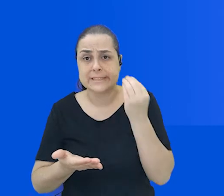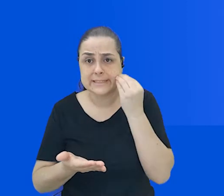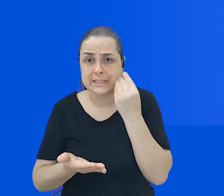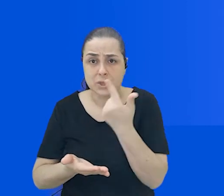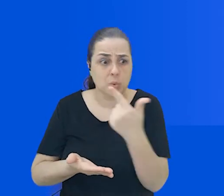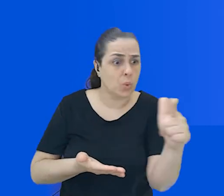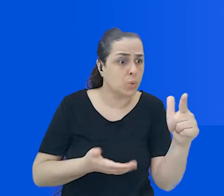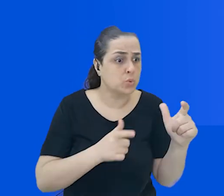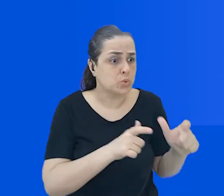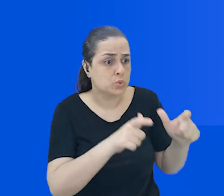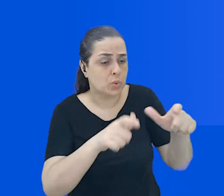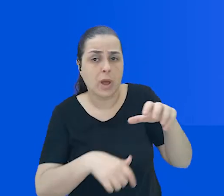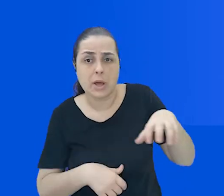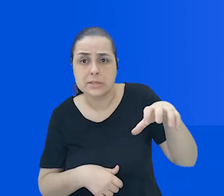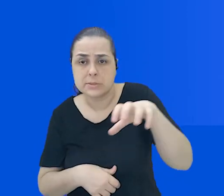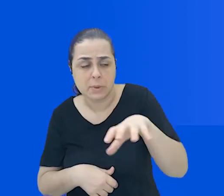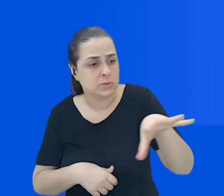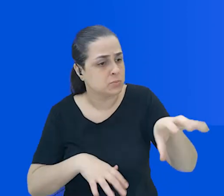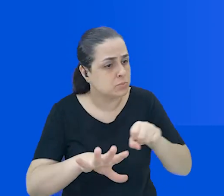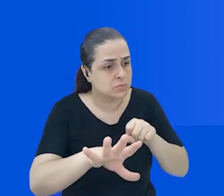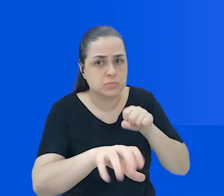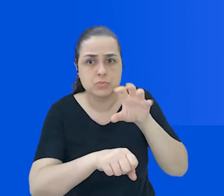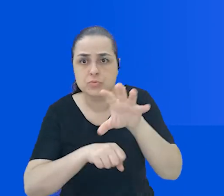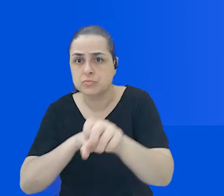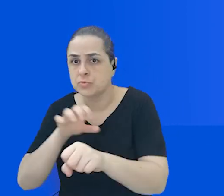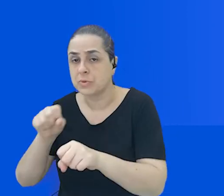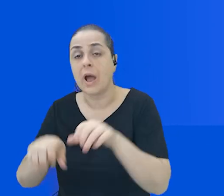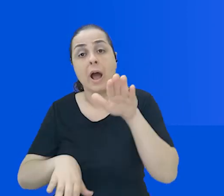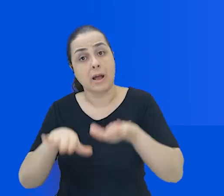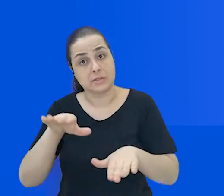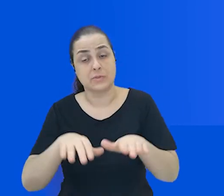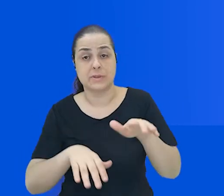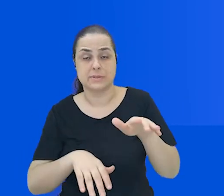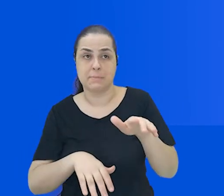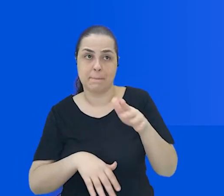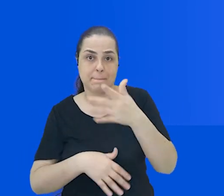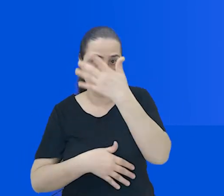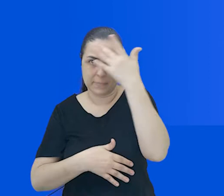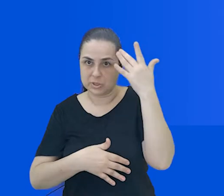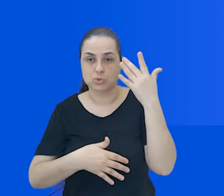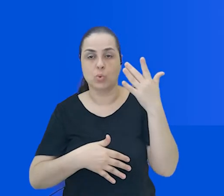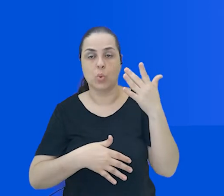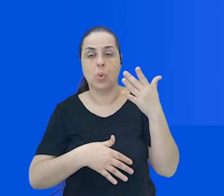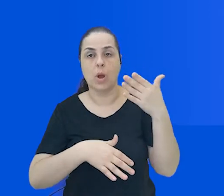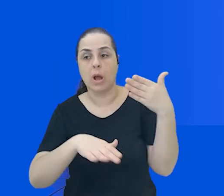em outros espaços, com maiores privilégios, às vezes a gente tem mais acesso a isso, a menos.